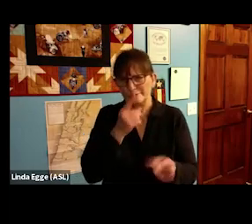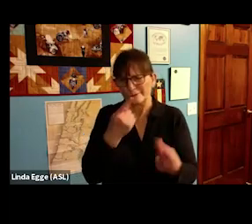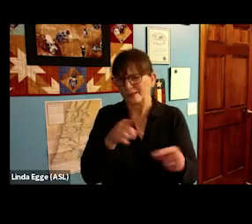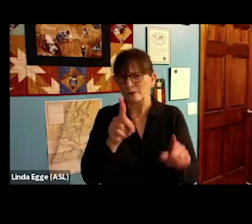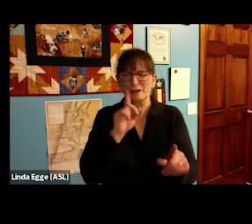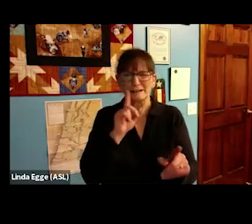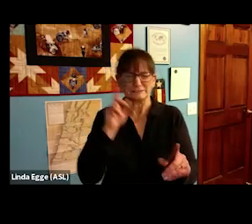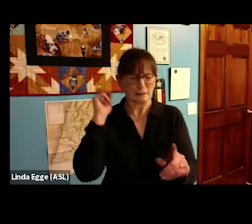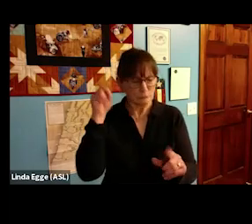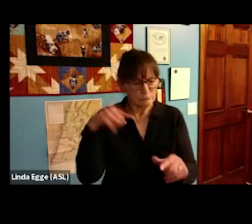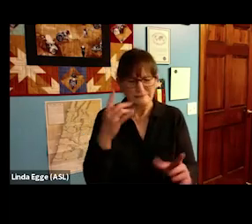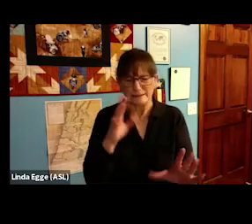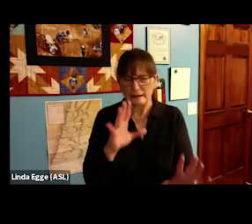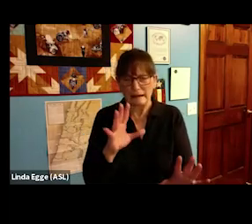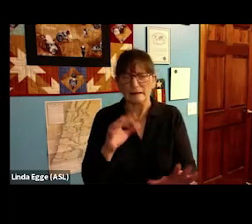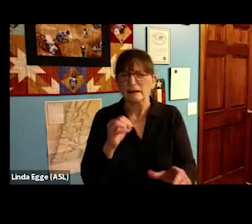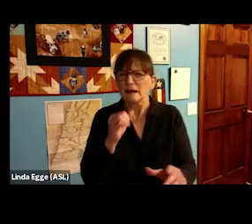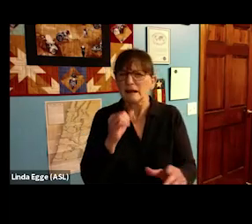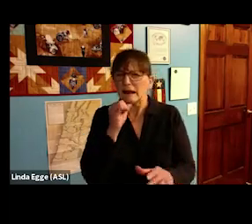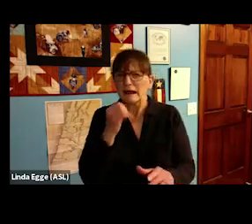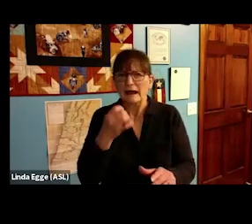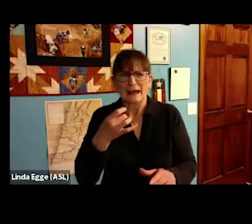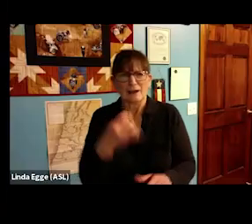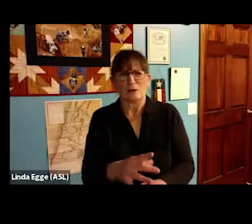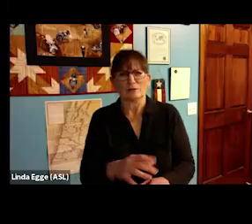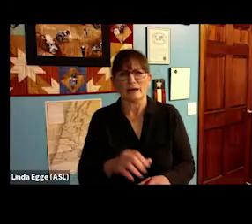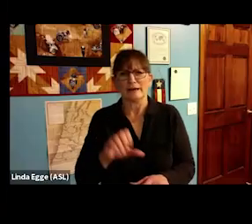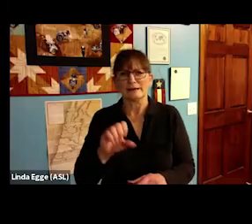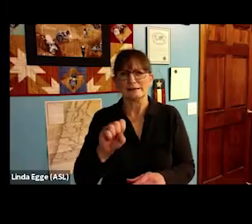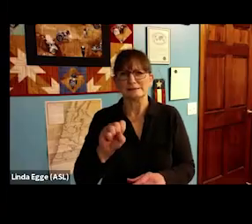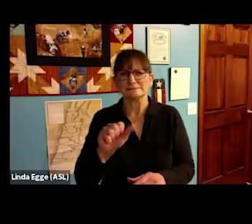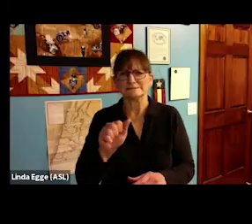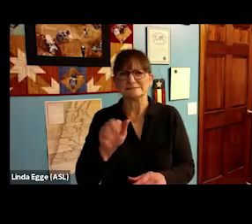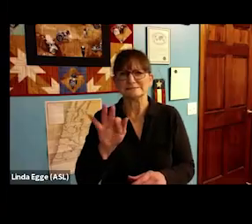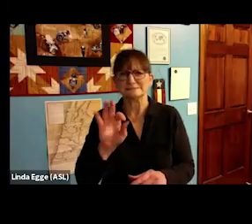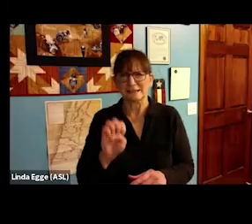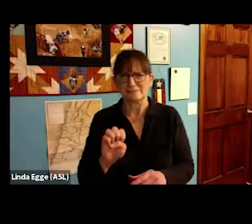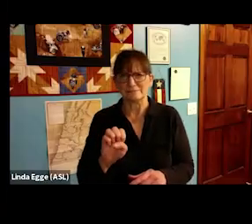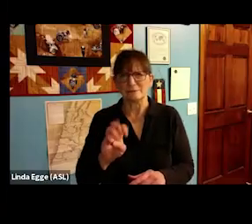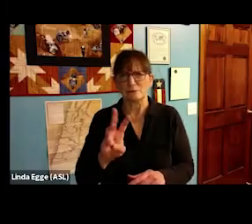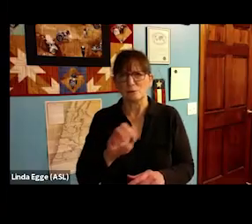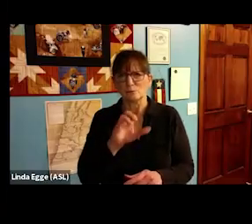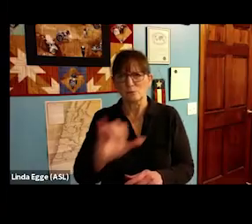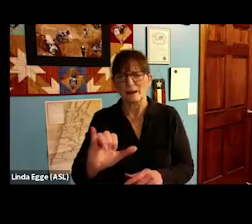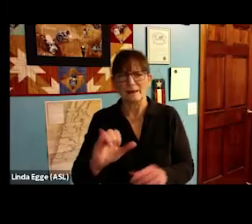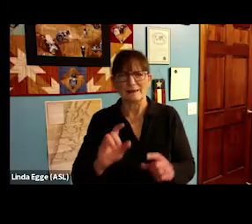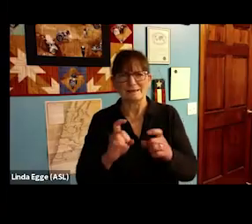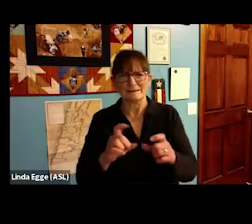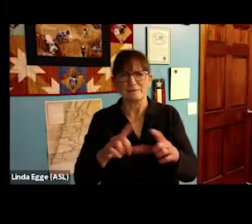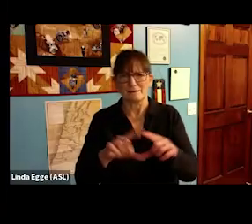tenemos un enlace para eso también si están interesados. Vamos a pasarle la palabra a Jarita Walker,